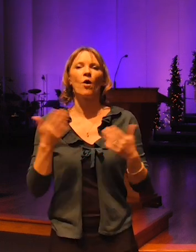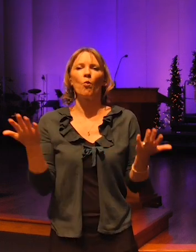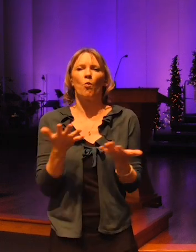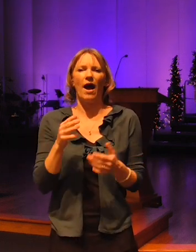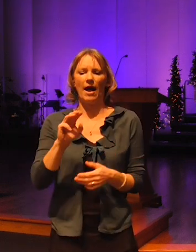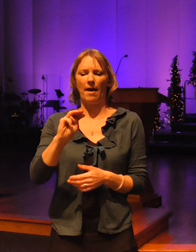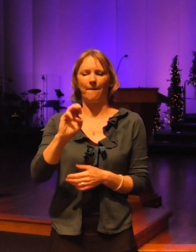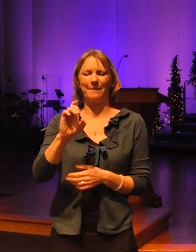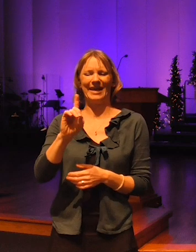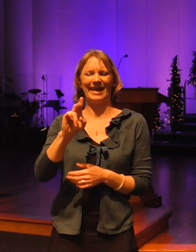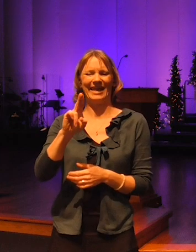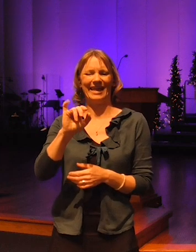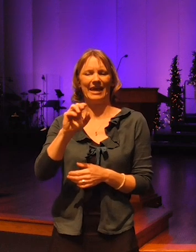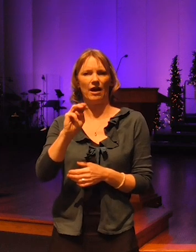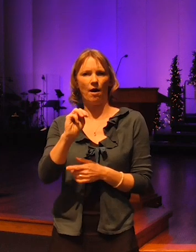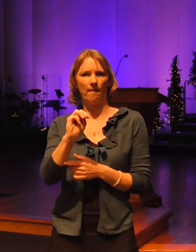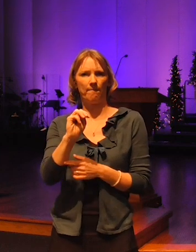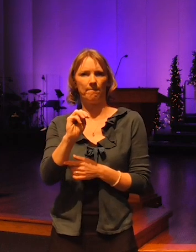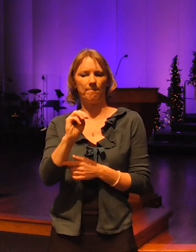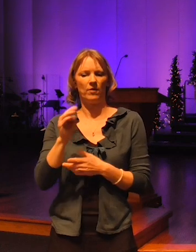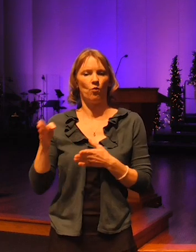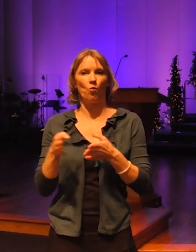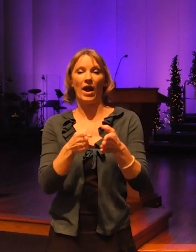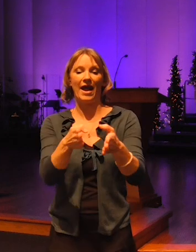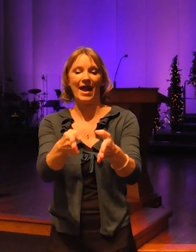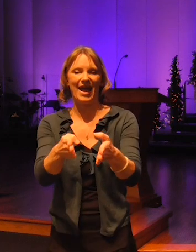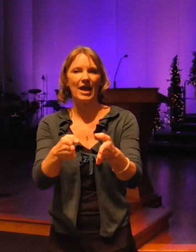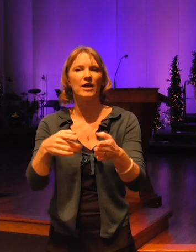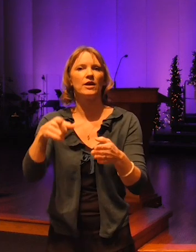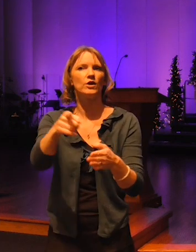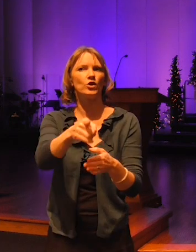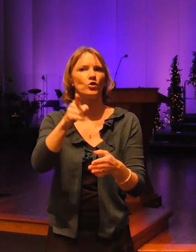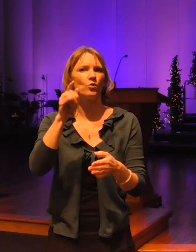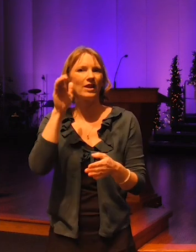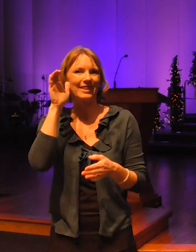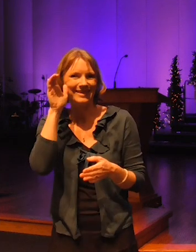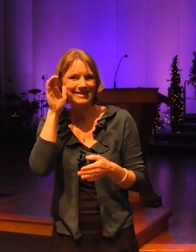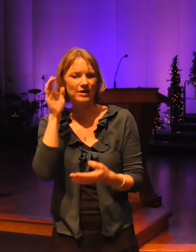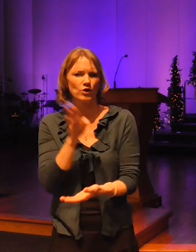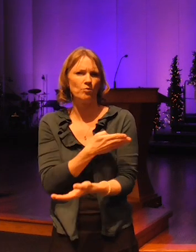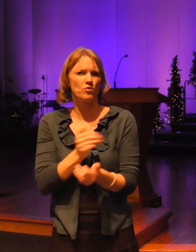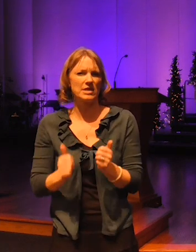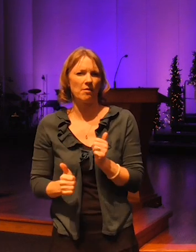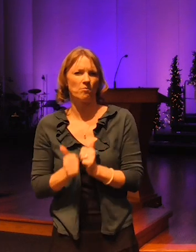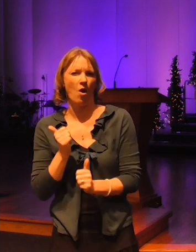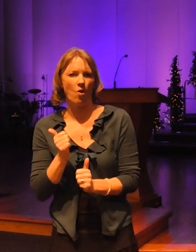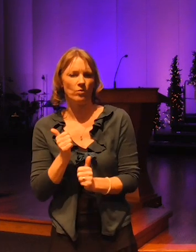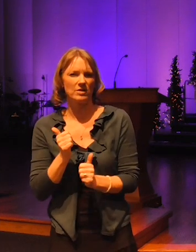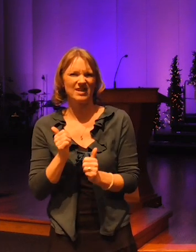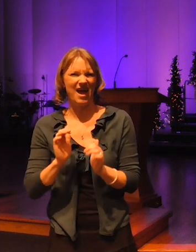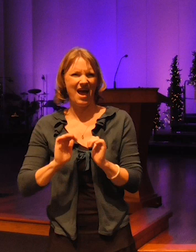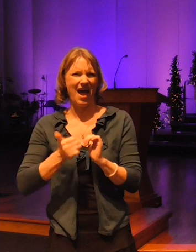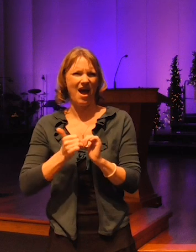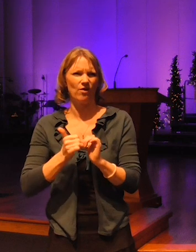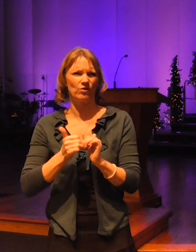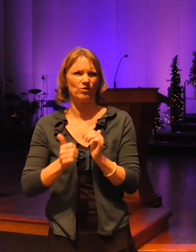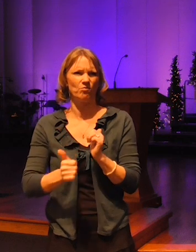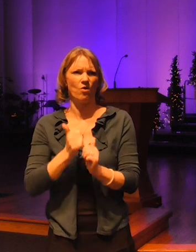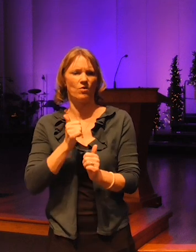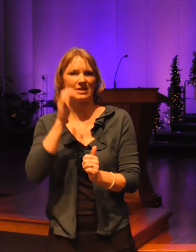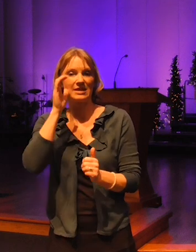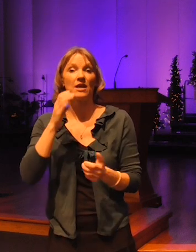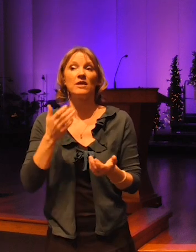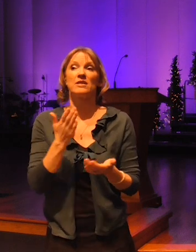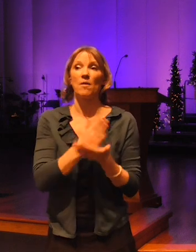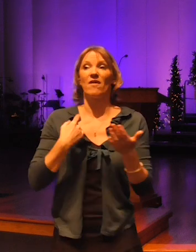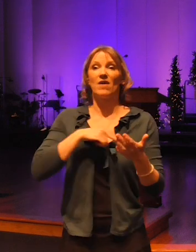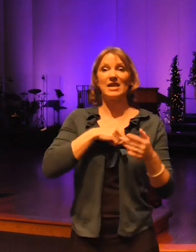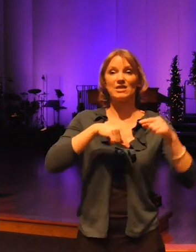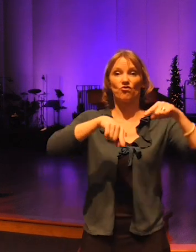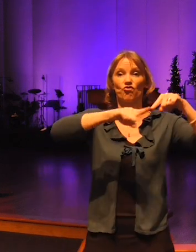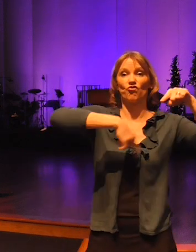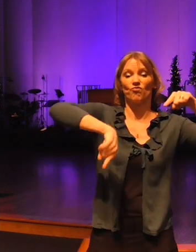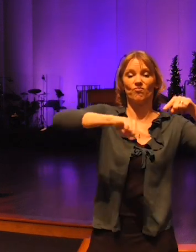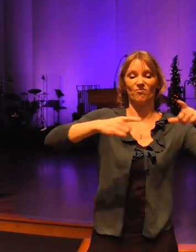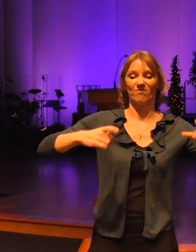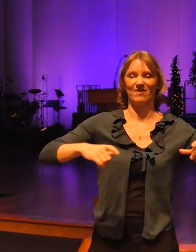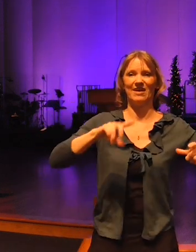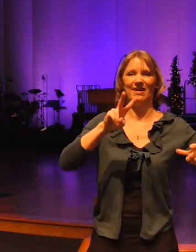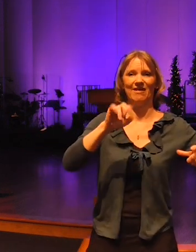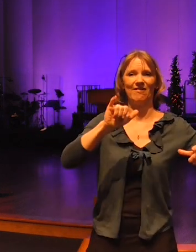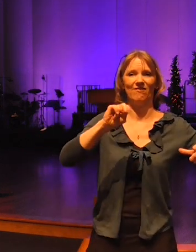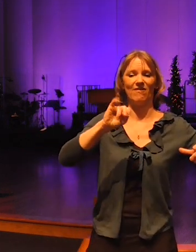escuchando música más a través de cómo? Muchos de nosotros éramos discos de vinilo. 45 o LPS, ¿dónde están mis pistas?